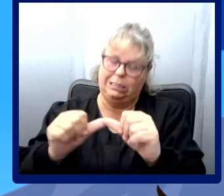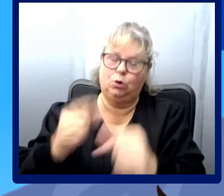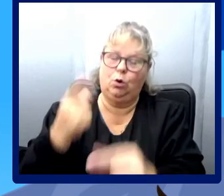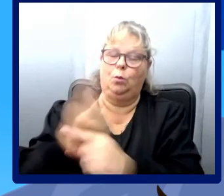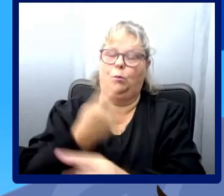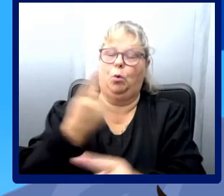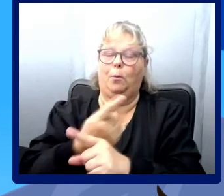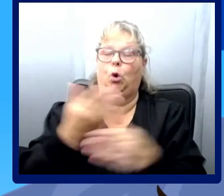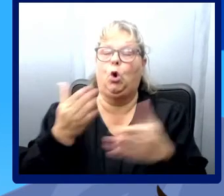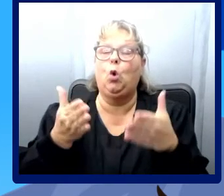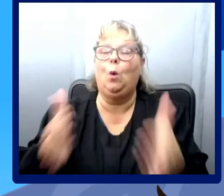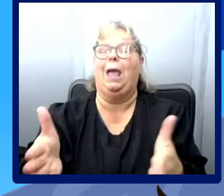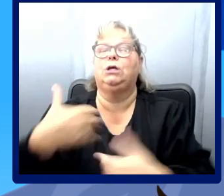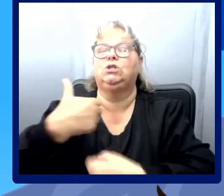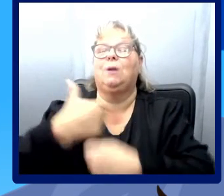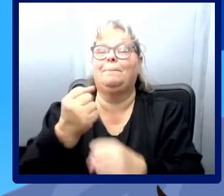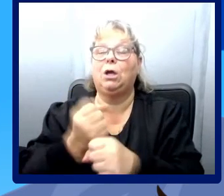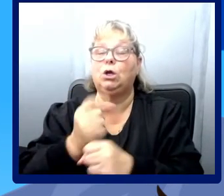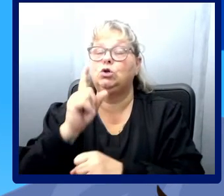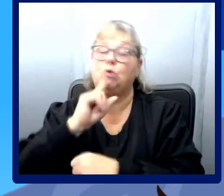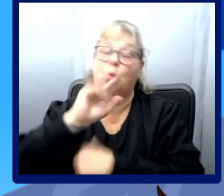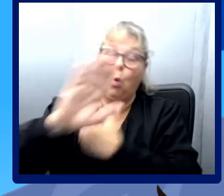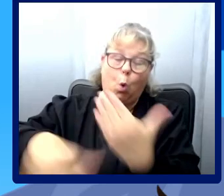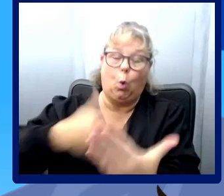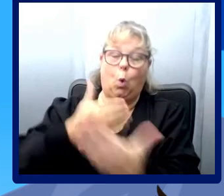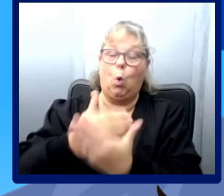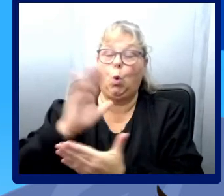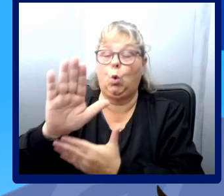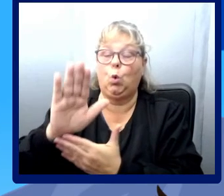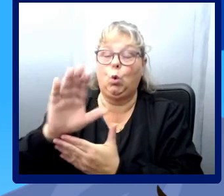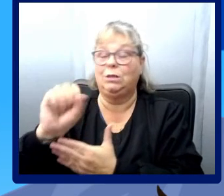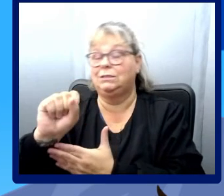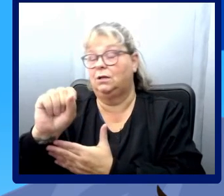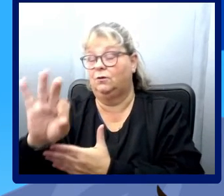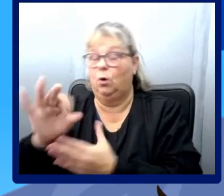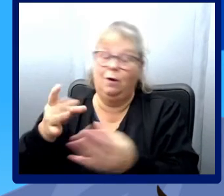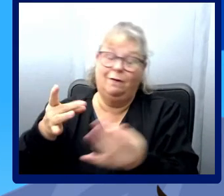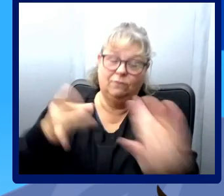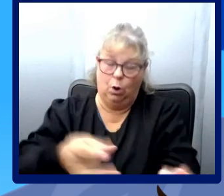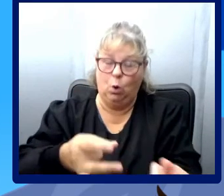Así que asegúrense de que todos sus flujos de Salesforce tengan una ruta de fallos cuando sea necesario.